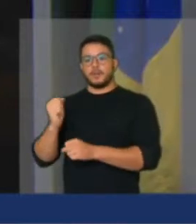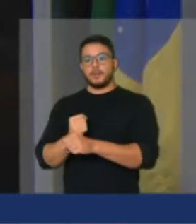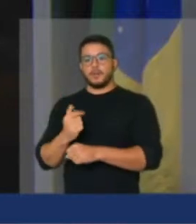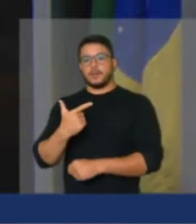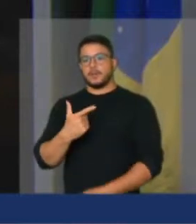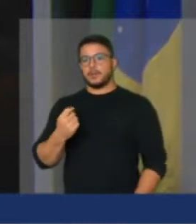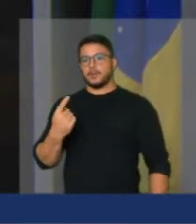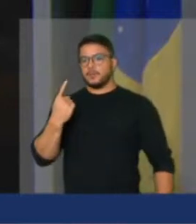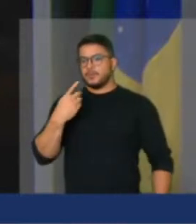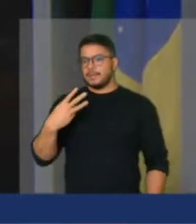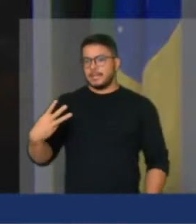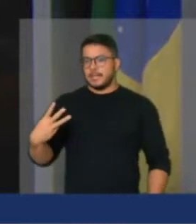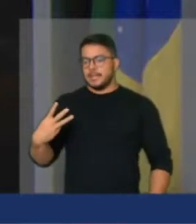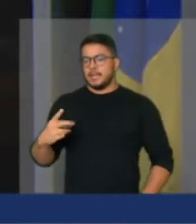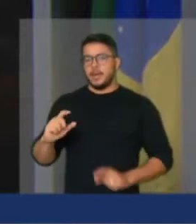PROJETO MEU E O PROJETO DE VÁRIOS DEPUTADOS, E NÓS